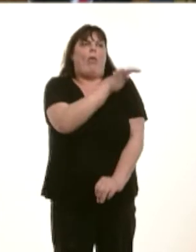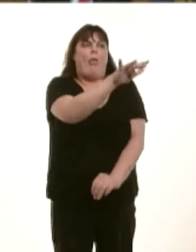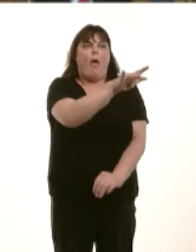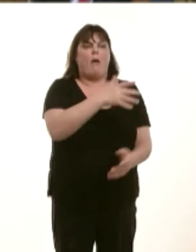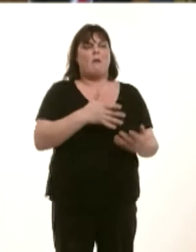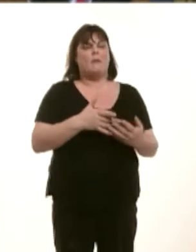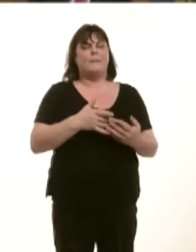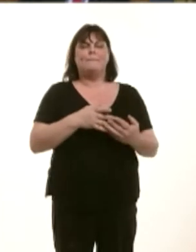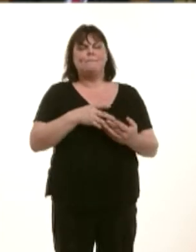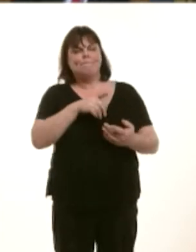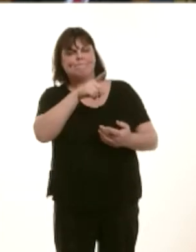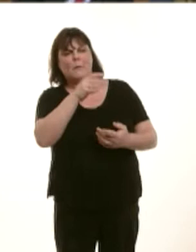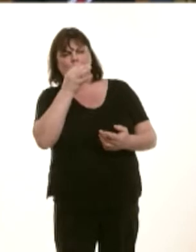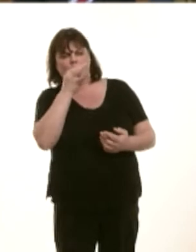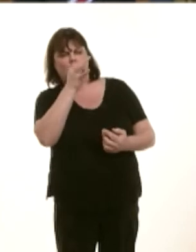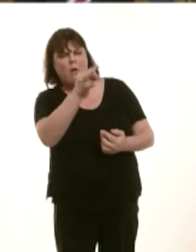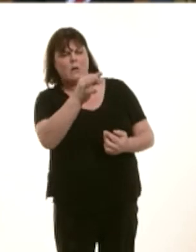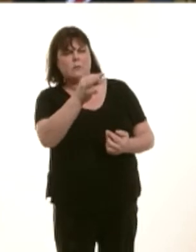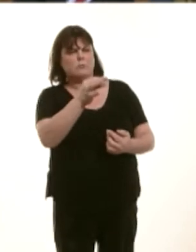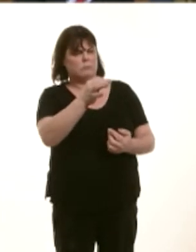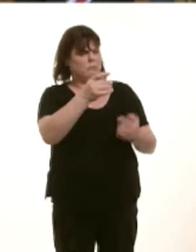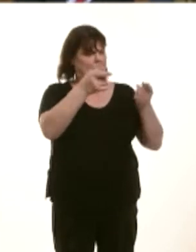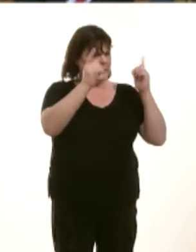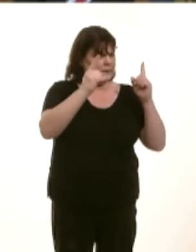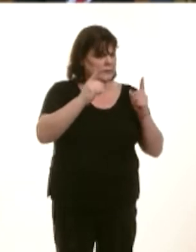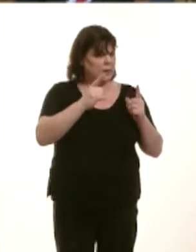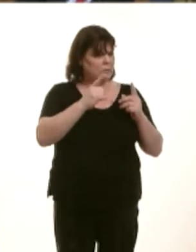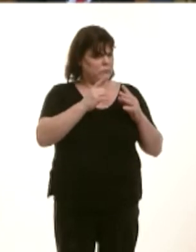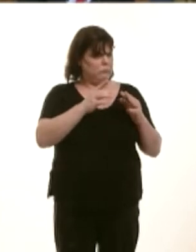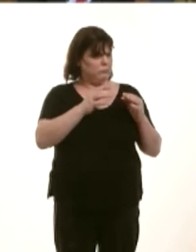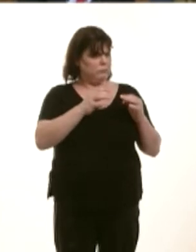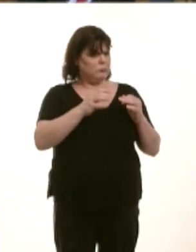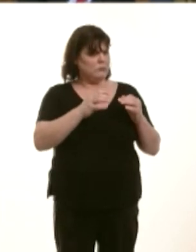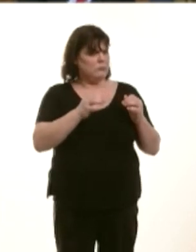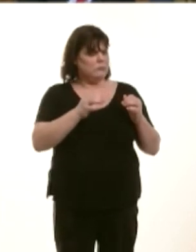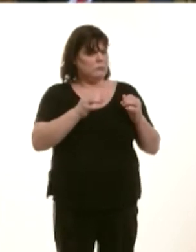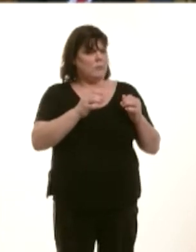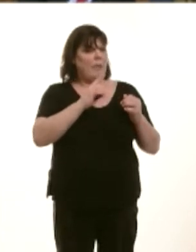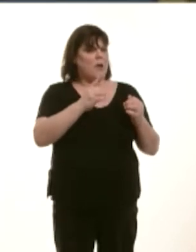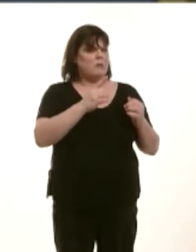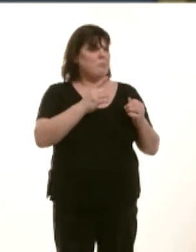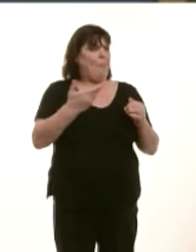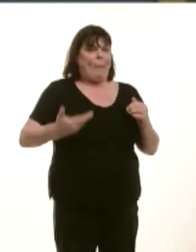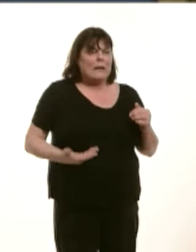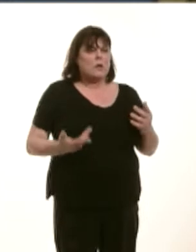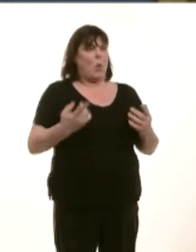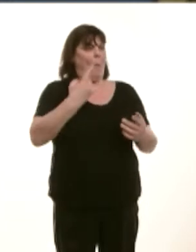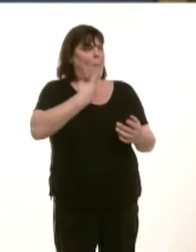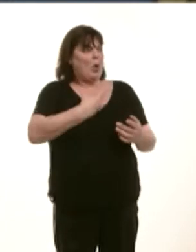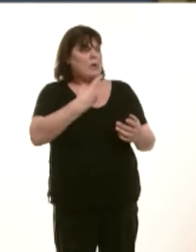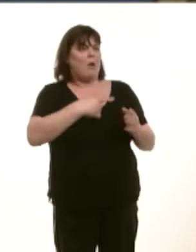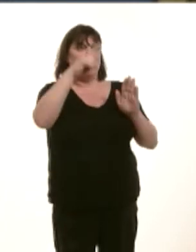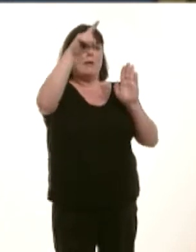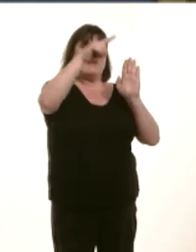yn hanfodol i fannau mynediad gwan yn fy etholaeth, a bod angen i Lywodraeth y Deyrnas Unedig